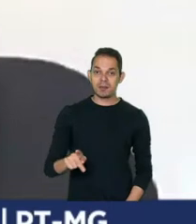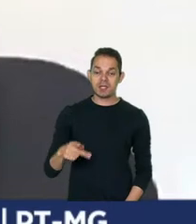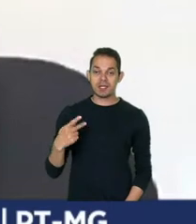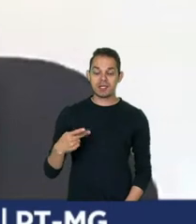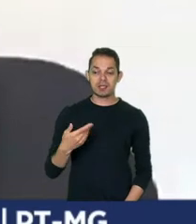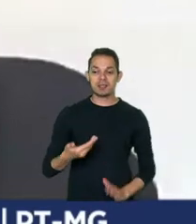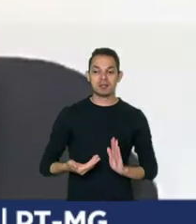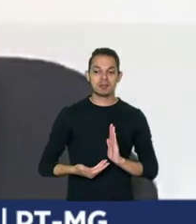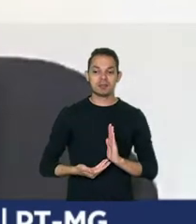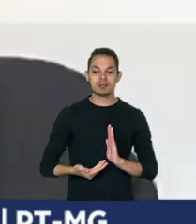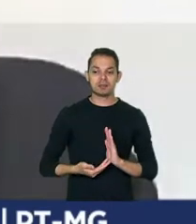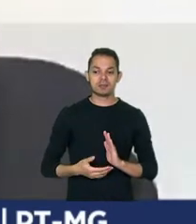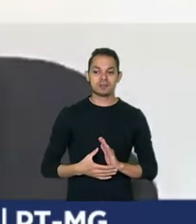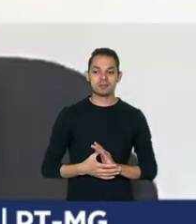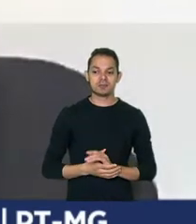AQUI PARA QUE A PRESIDÊNCIA